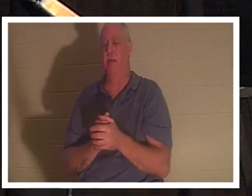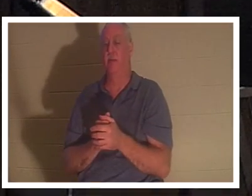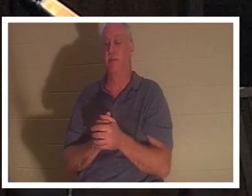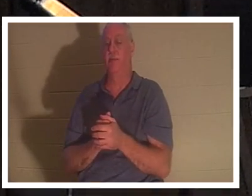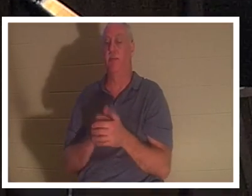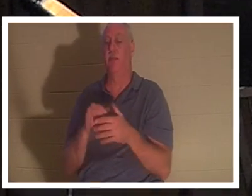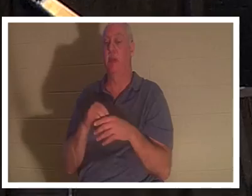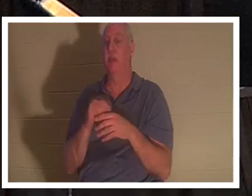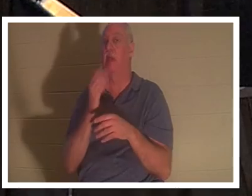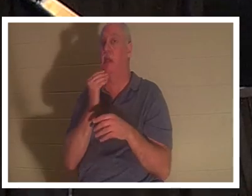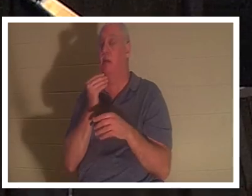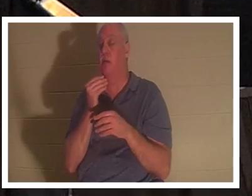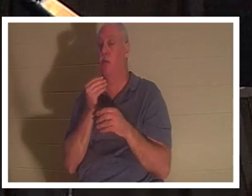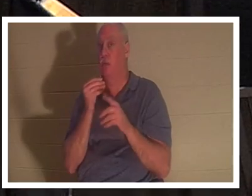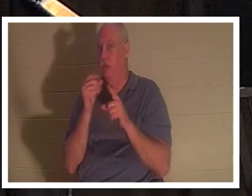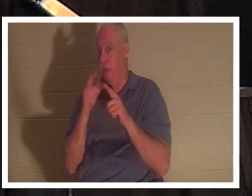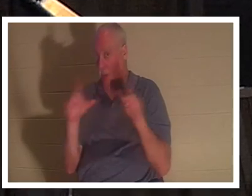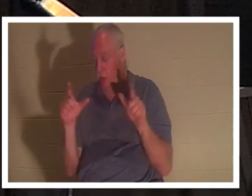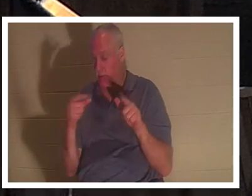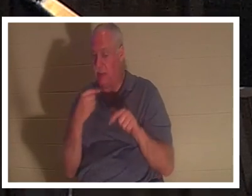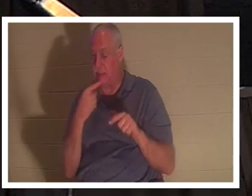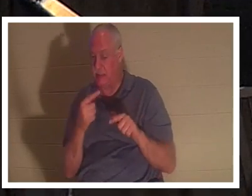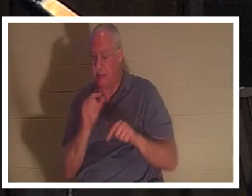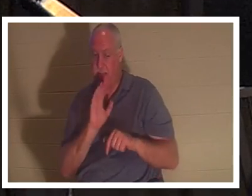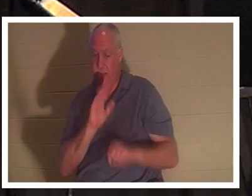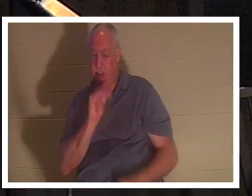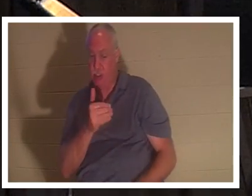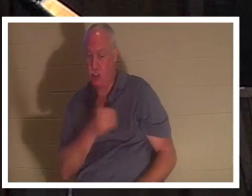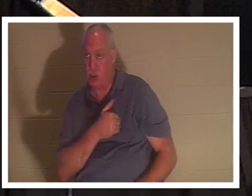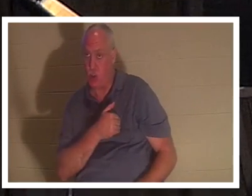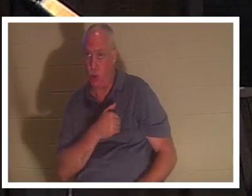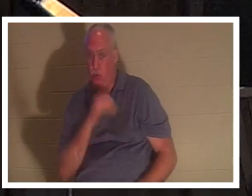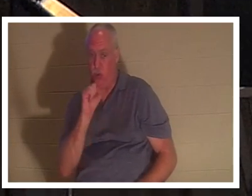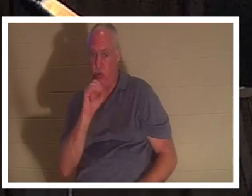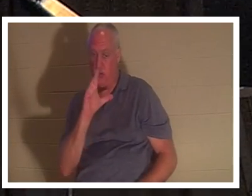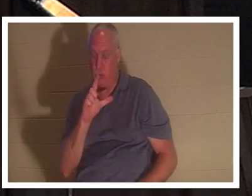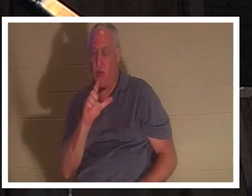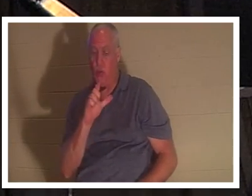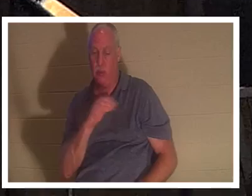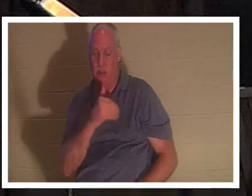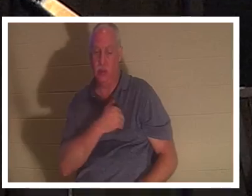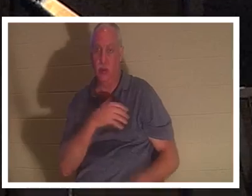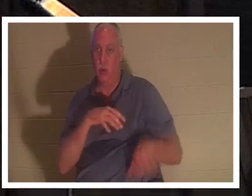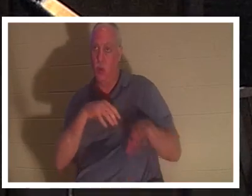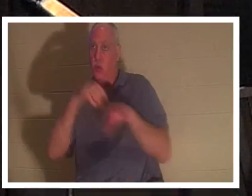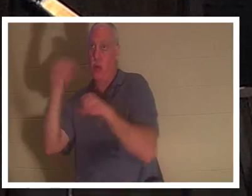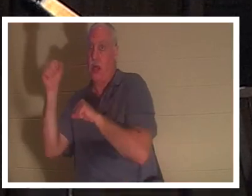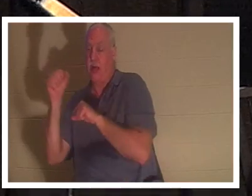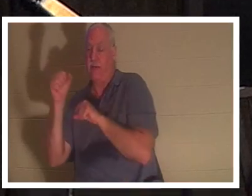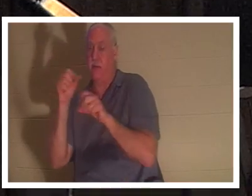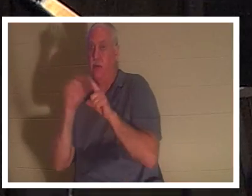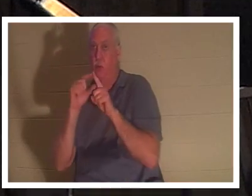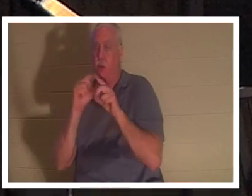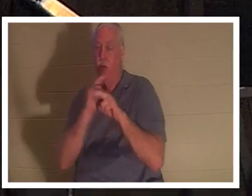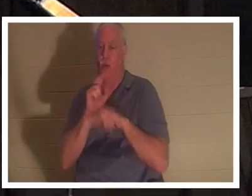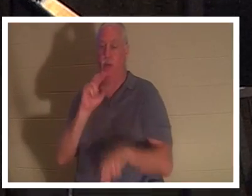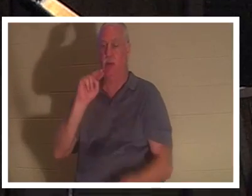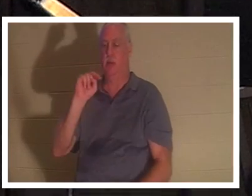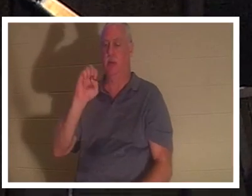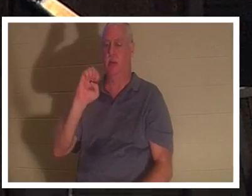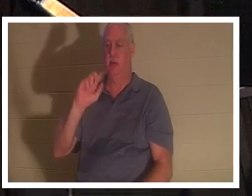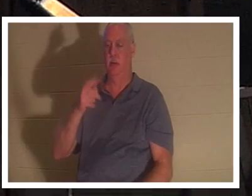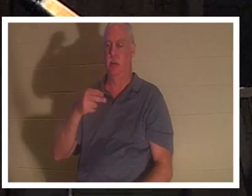il est littéralement dit que "son âme est partie", le mot hébreu utilisé ici est "nephesh", son âme est partie. Au